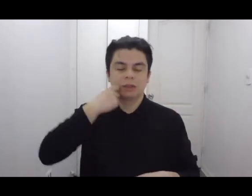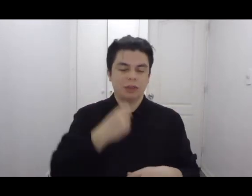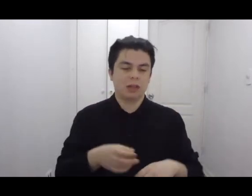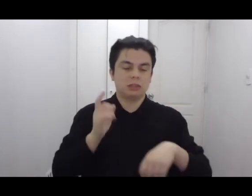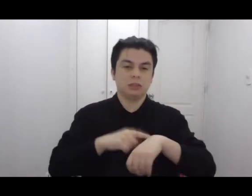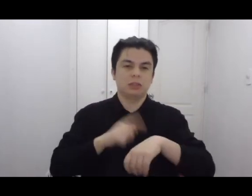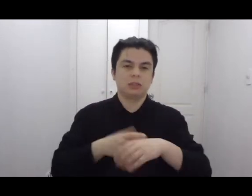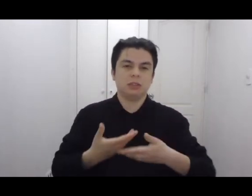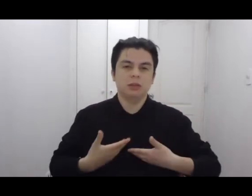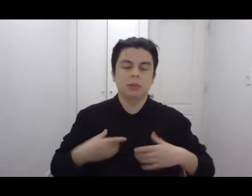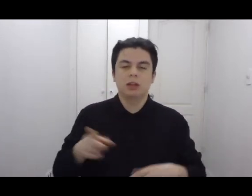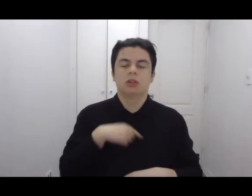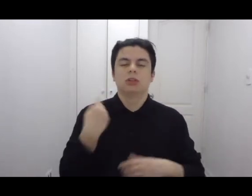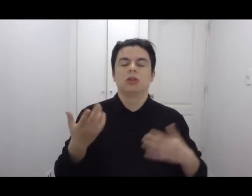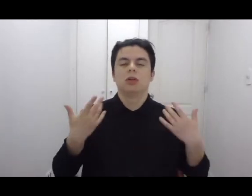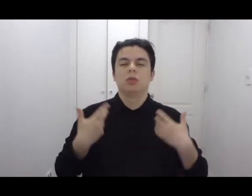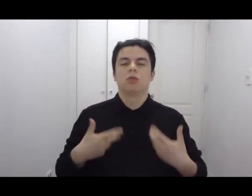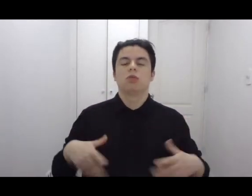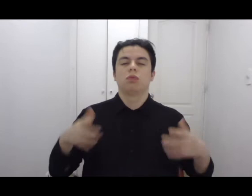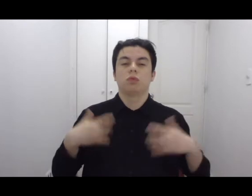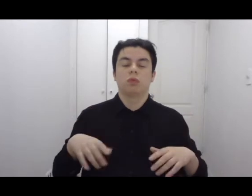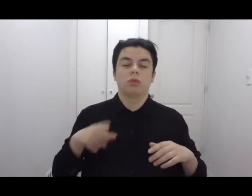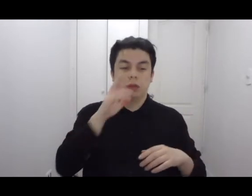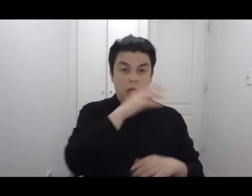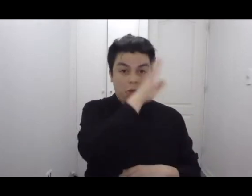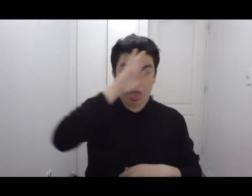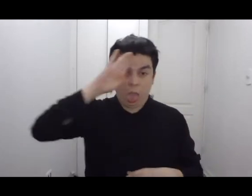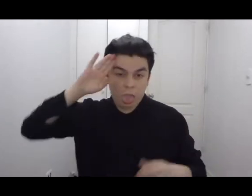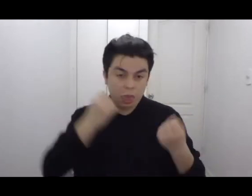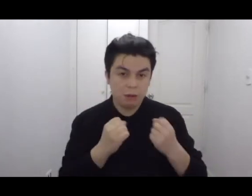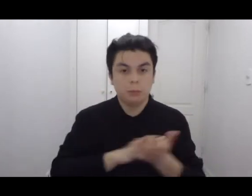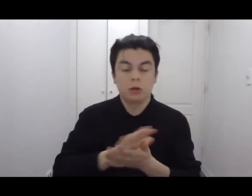un minuto para ti para relajarte o no estresarte a lo mejor no tienes un minuto para ti